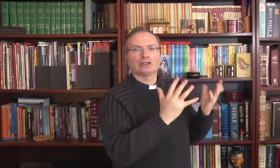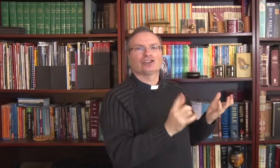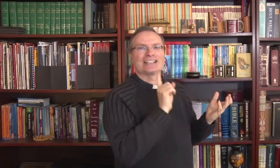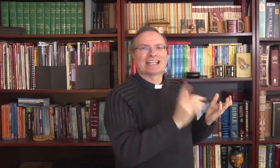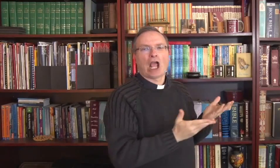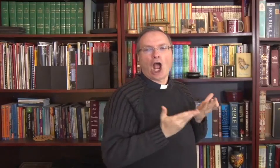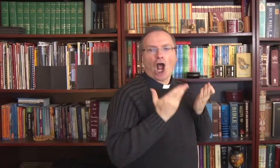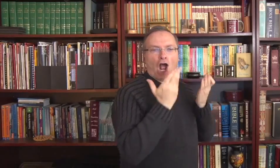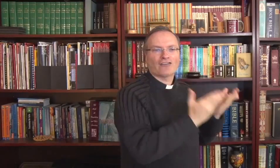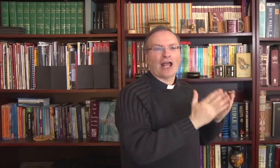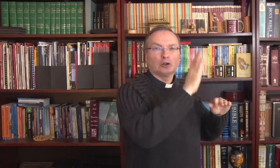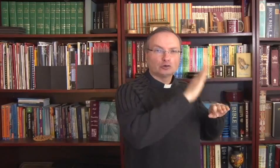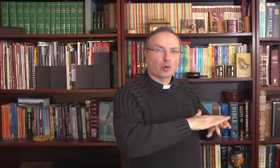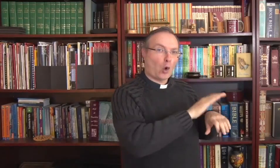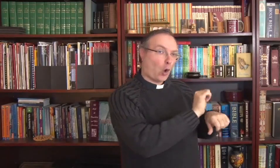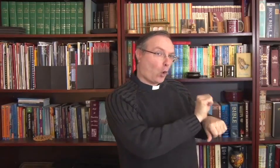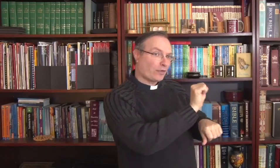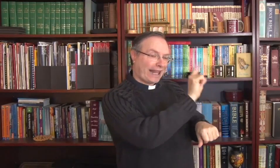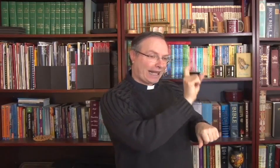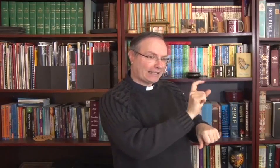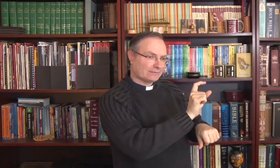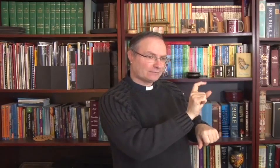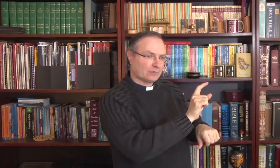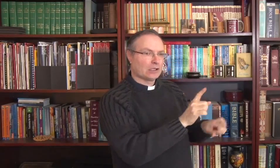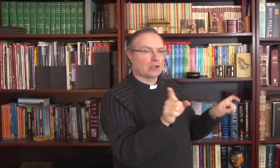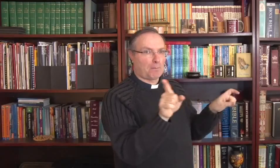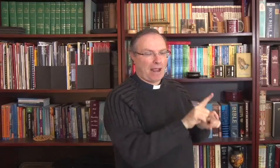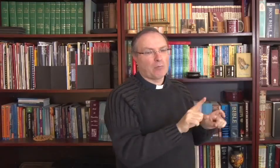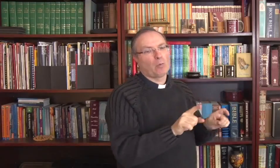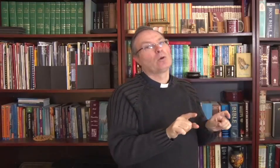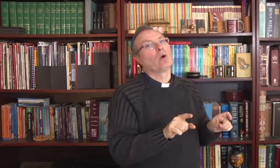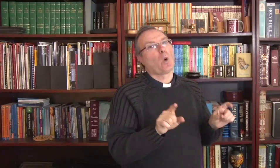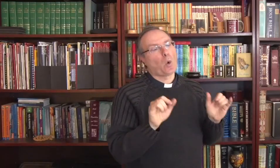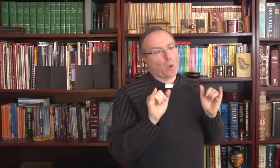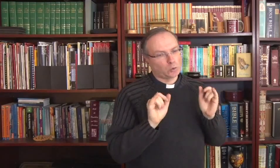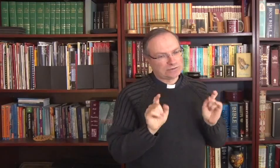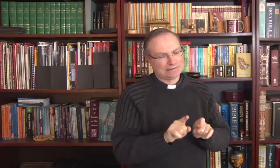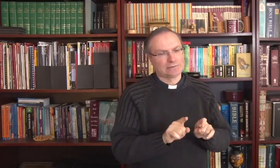de ce qui est offert sur l’autel? De même aussi,